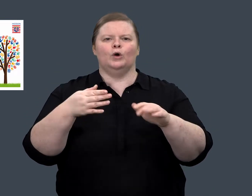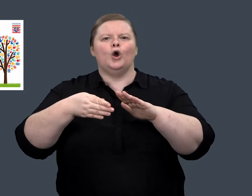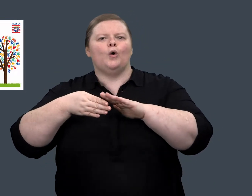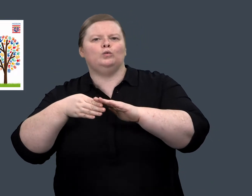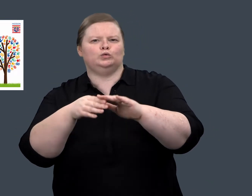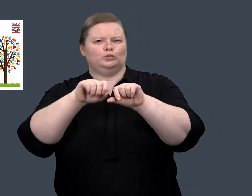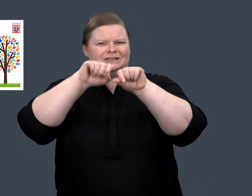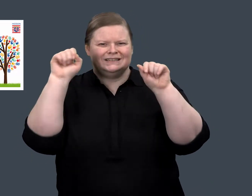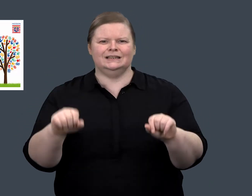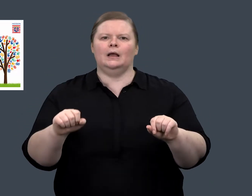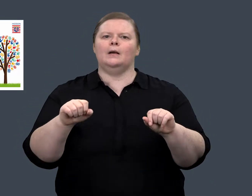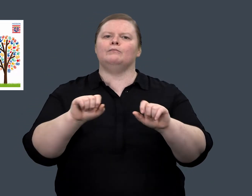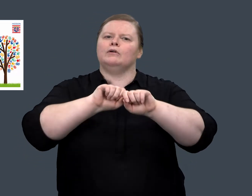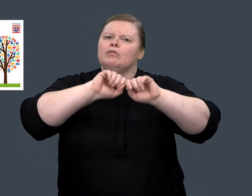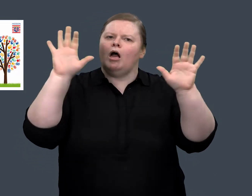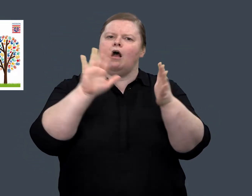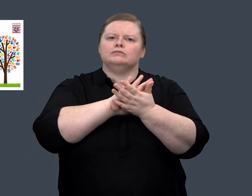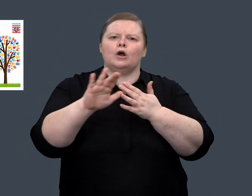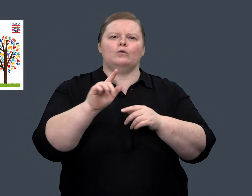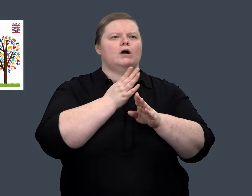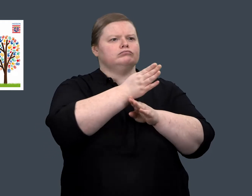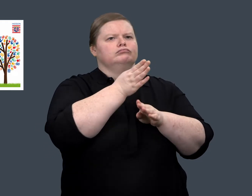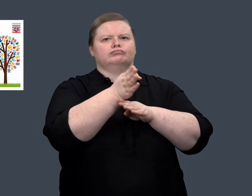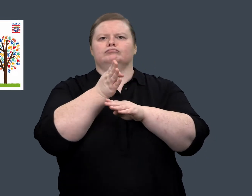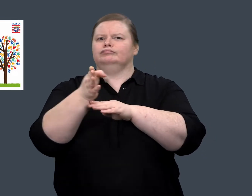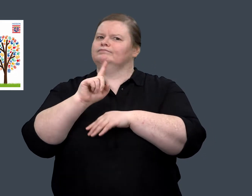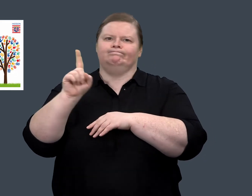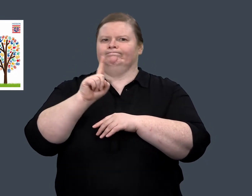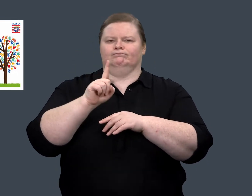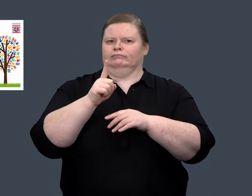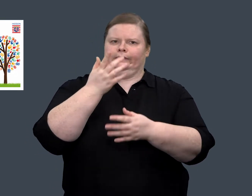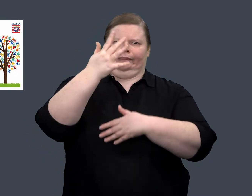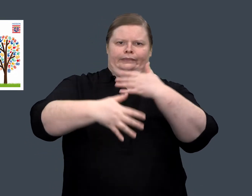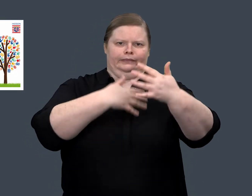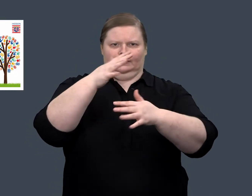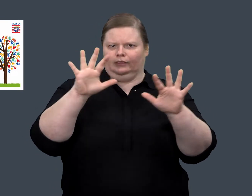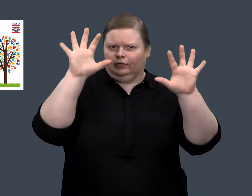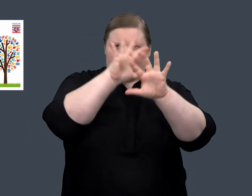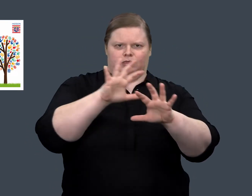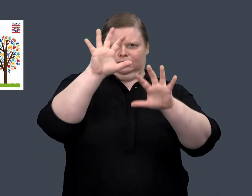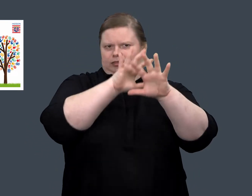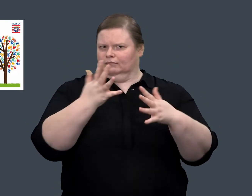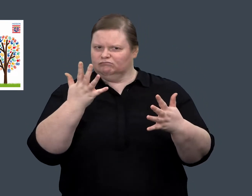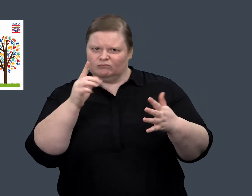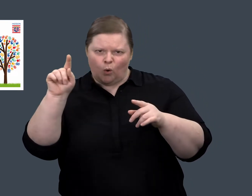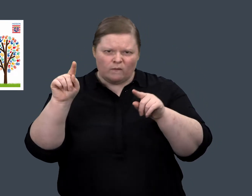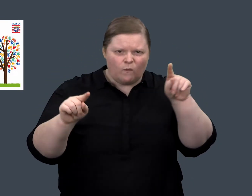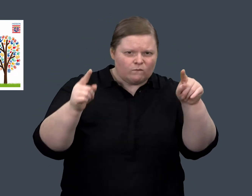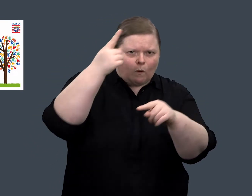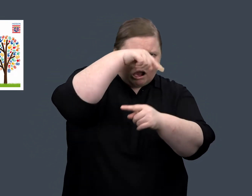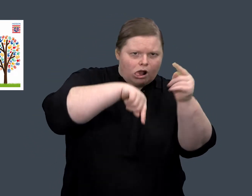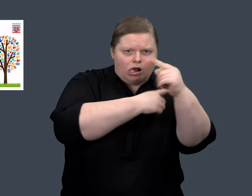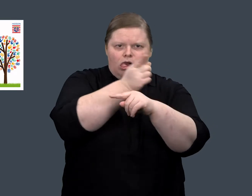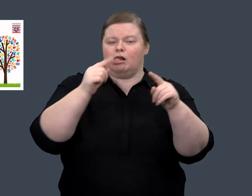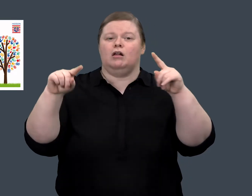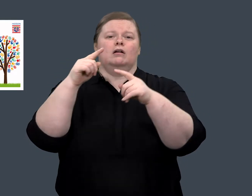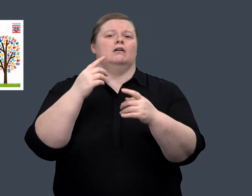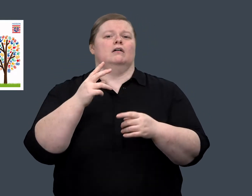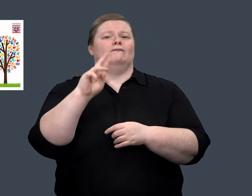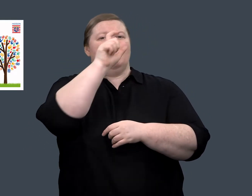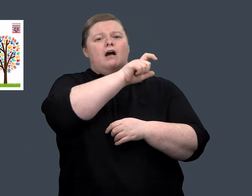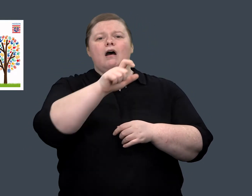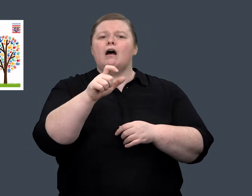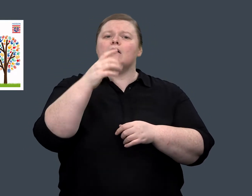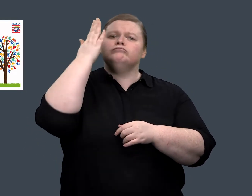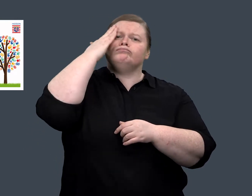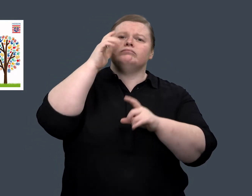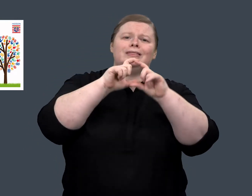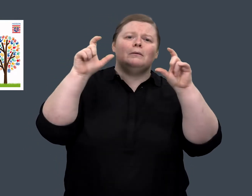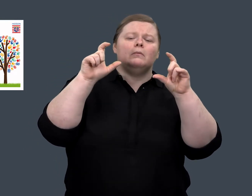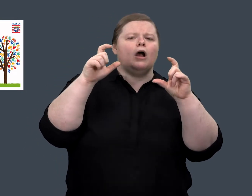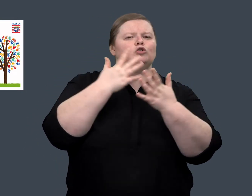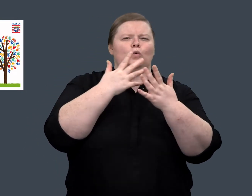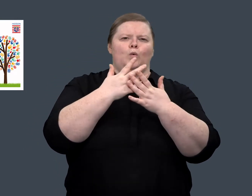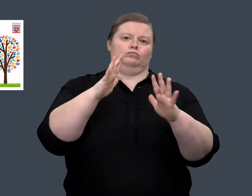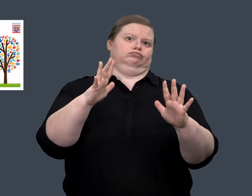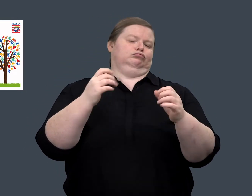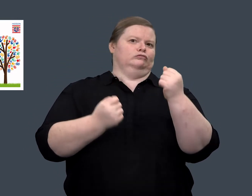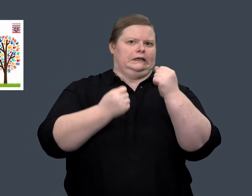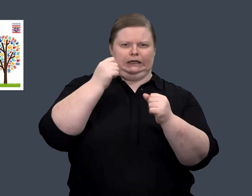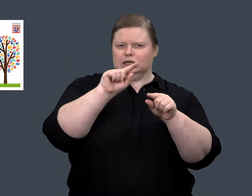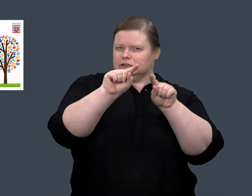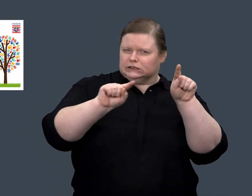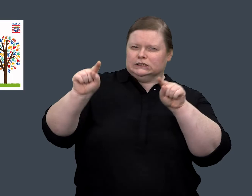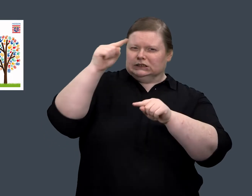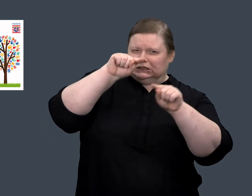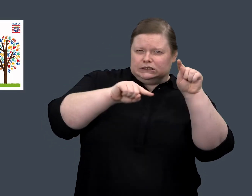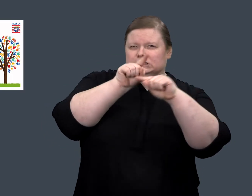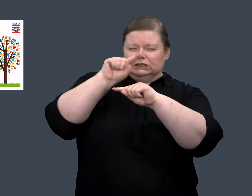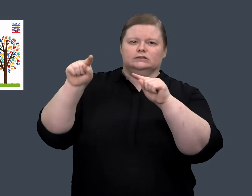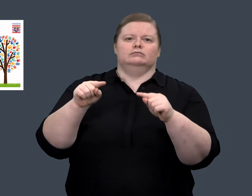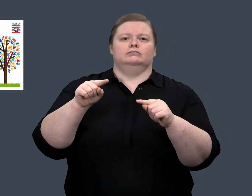und Unterstützungssystem schon für Spezialisten schwer zu durchblicken.